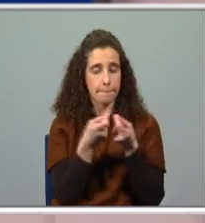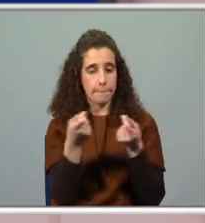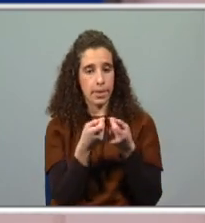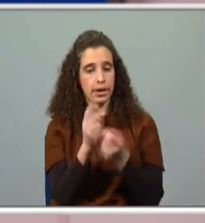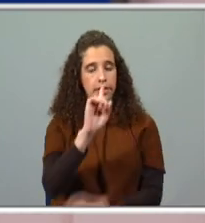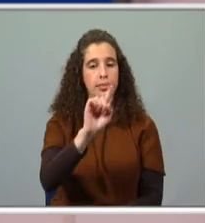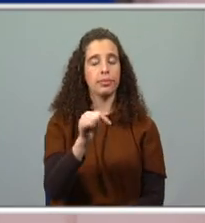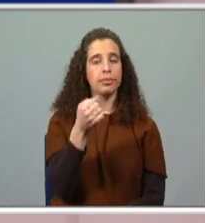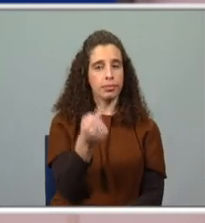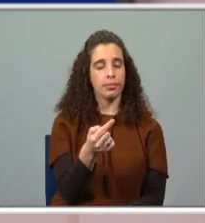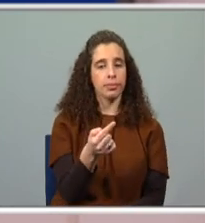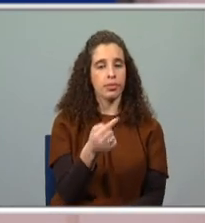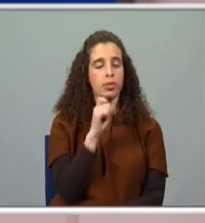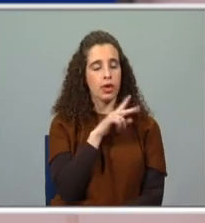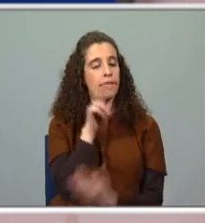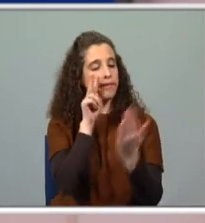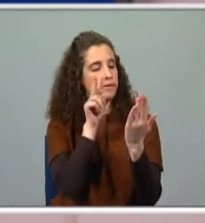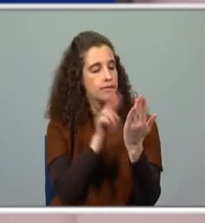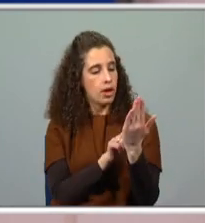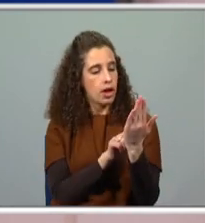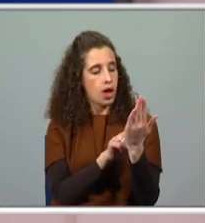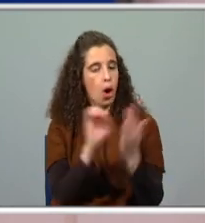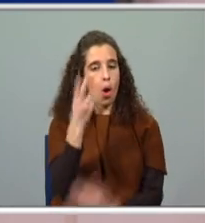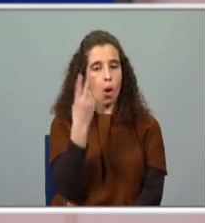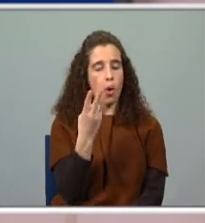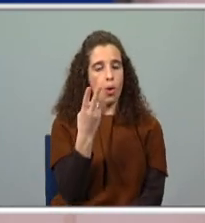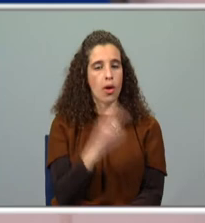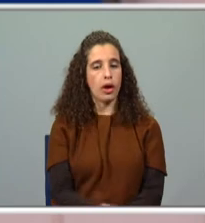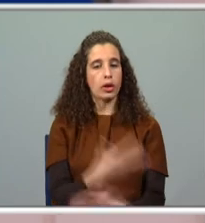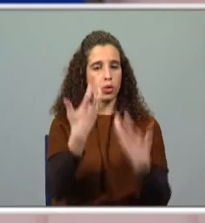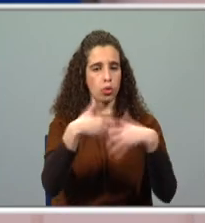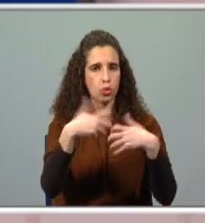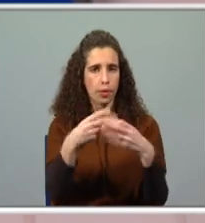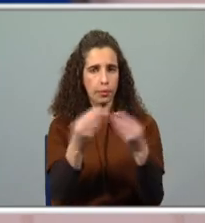que para poderes consultar ou tirar alguma dúvida Vamos então ver se 為了能夠諮詢或採取有任何疑問讓我們看看